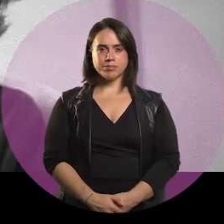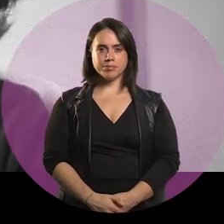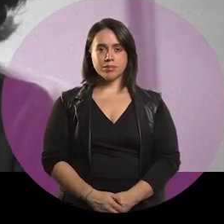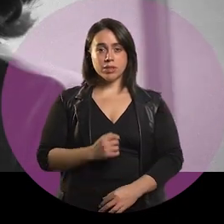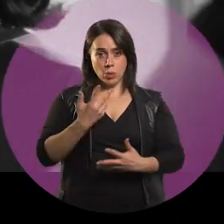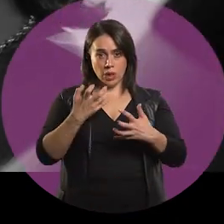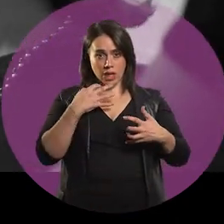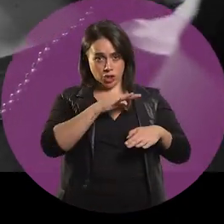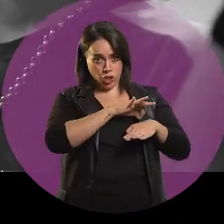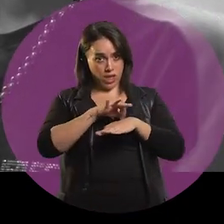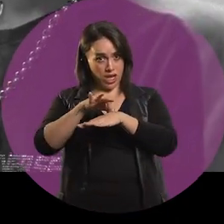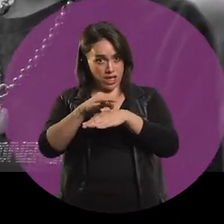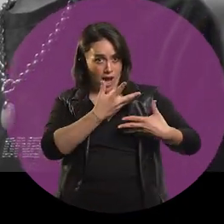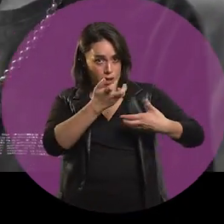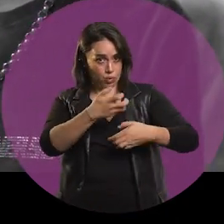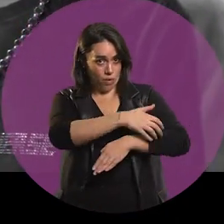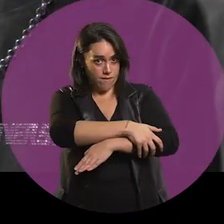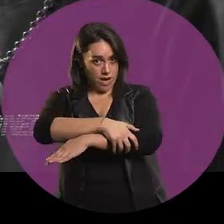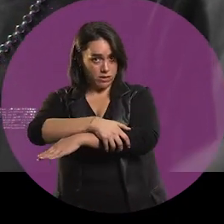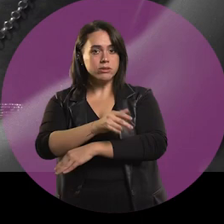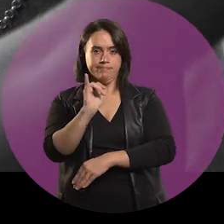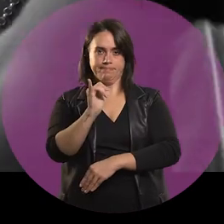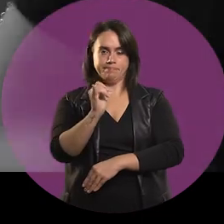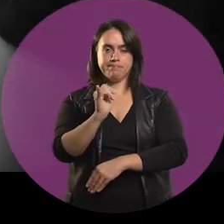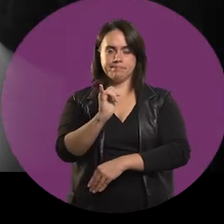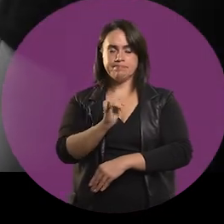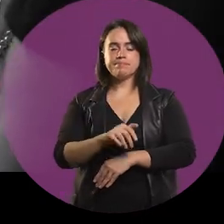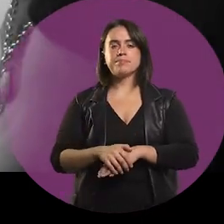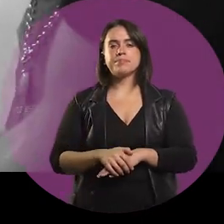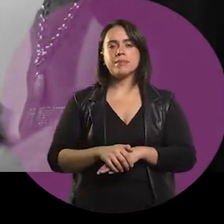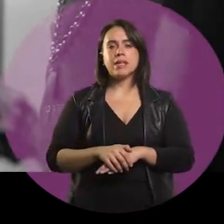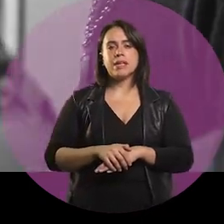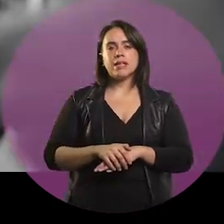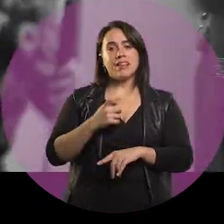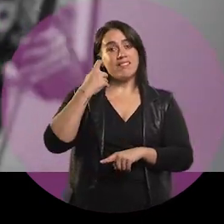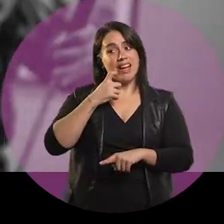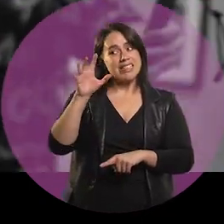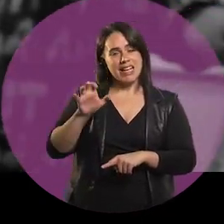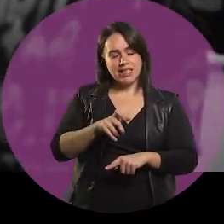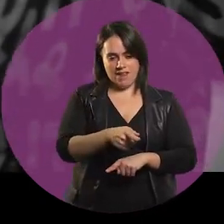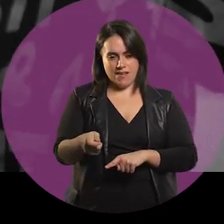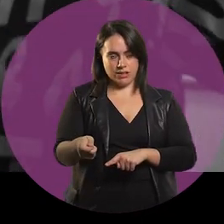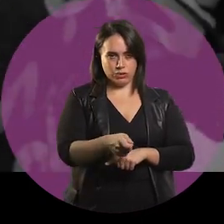Nicole, ¿querés que yo te guíe con el brazo? Sí, sí. Pará, porque el bastón... Sí, eso mismo.